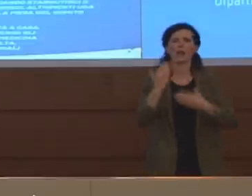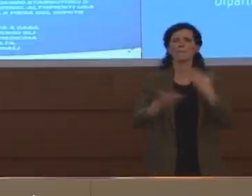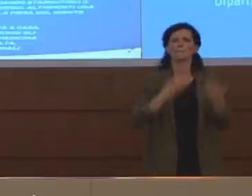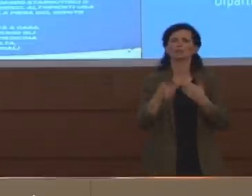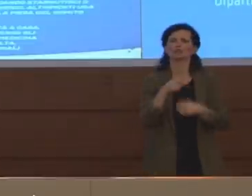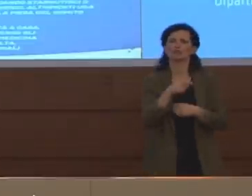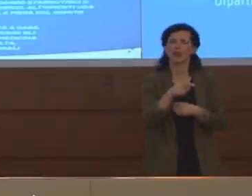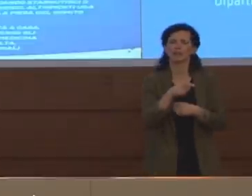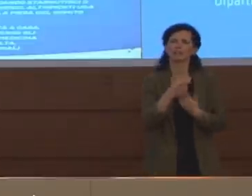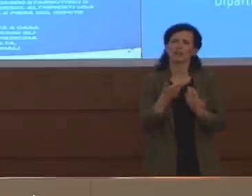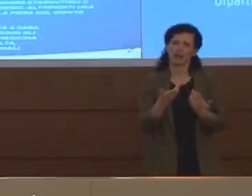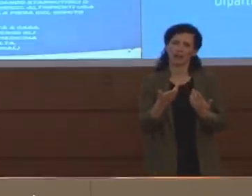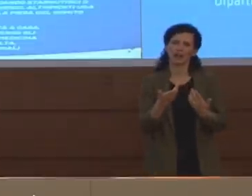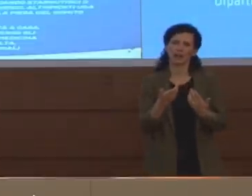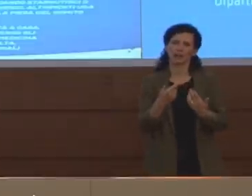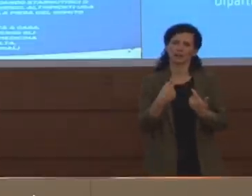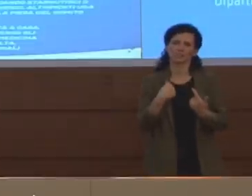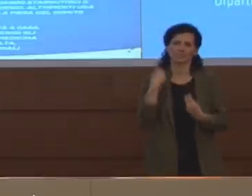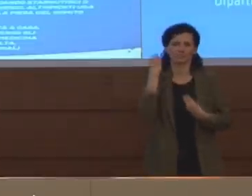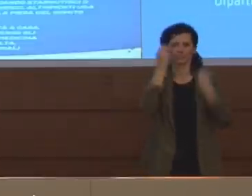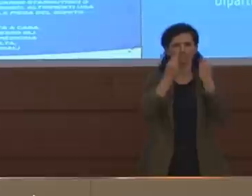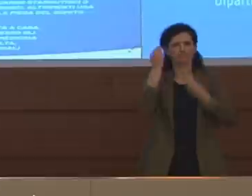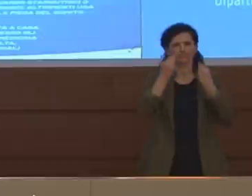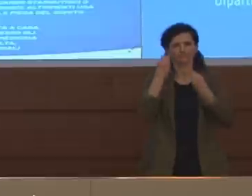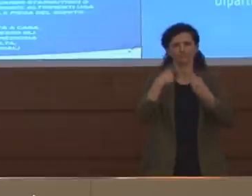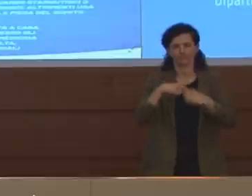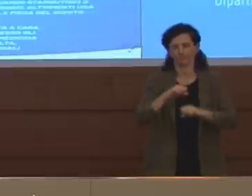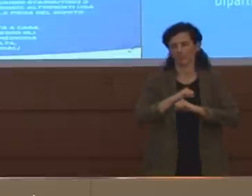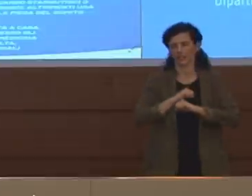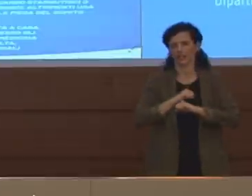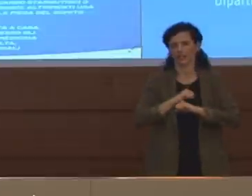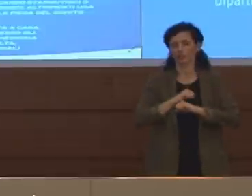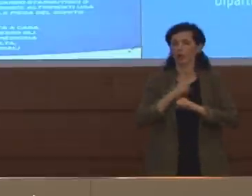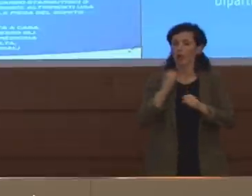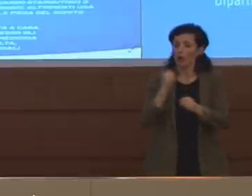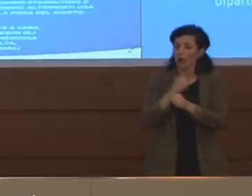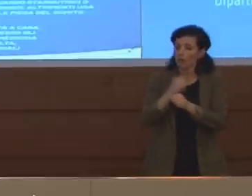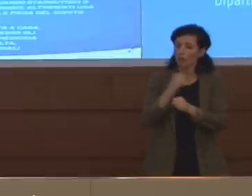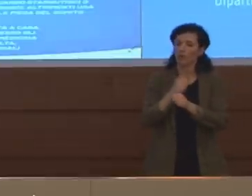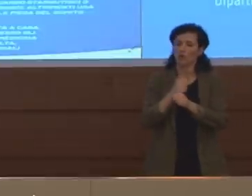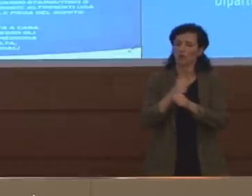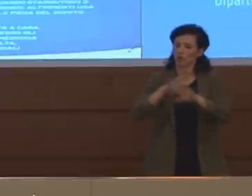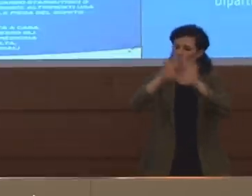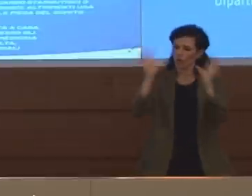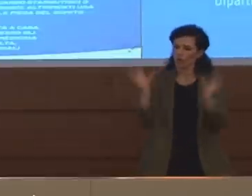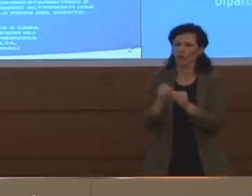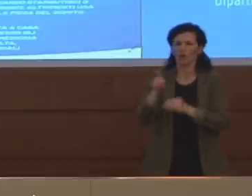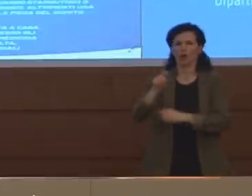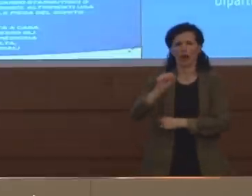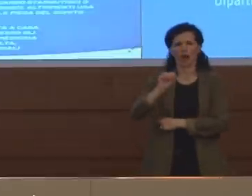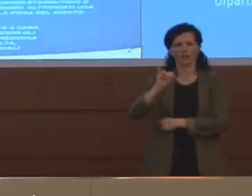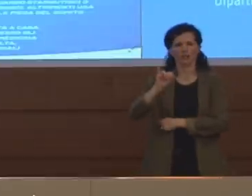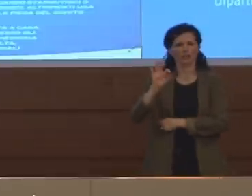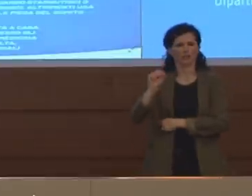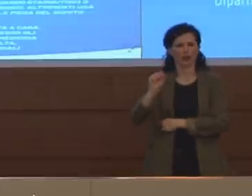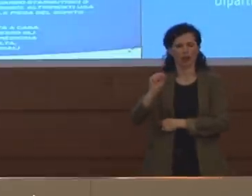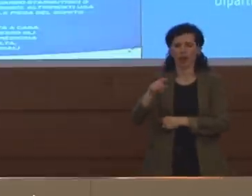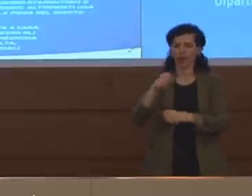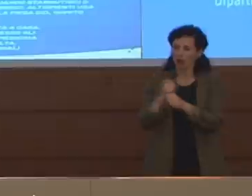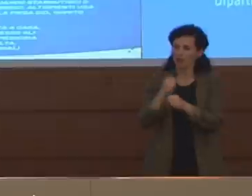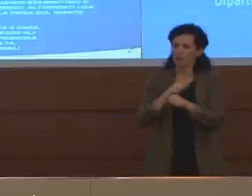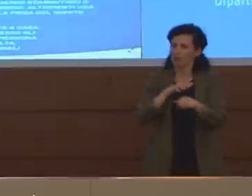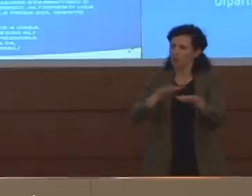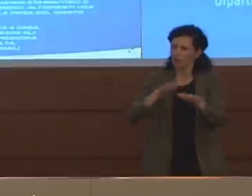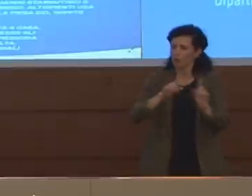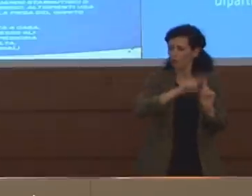credo che certamente quanto realizzato da AIFA rappresenti una nota